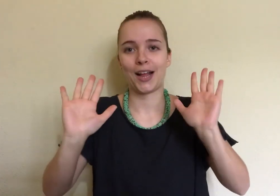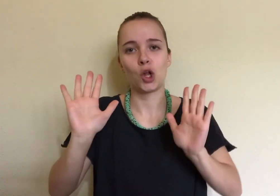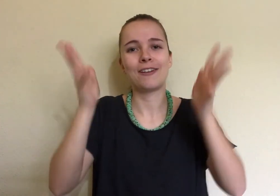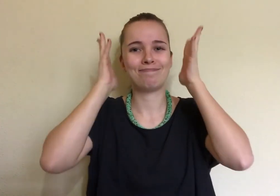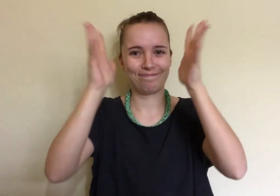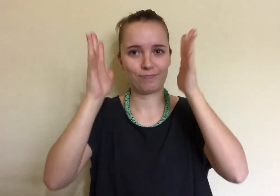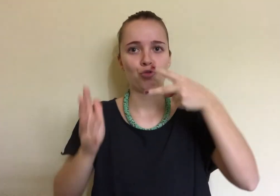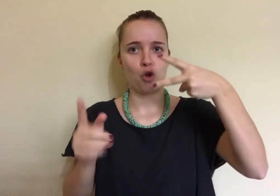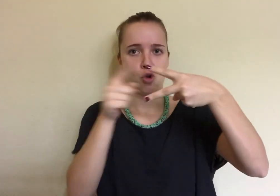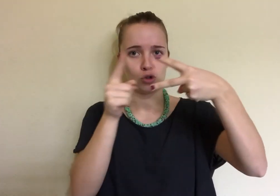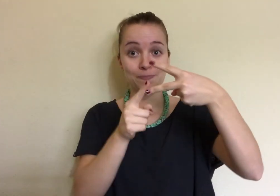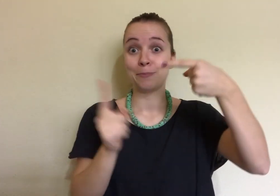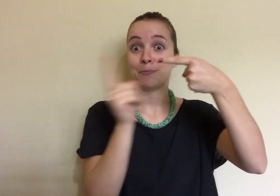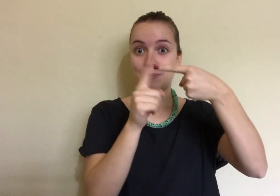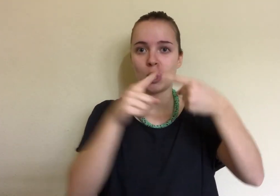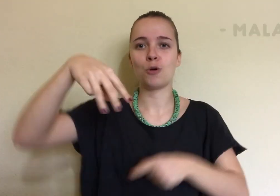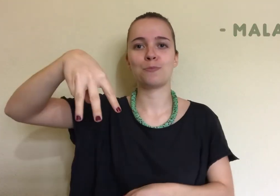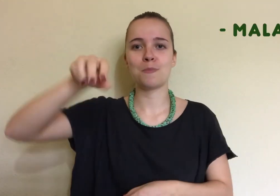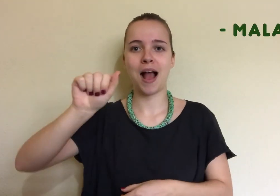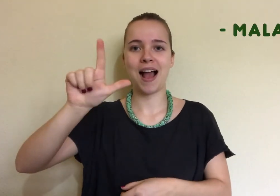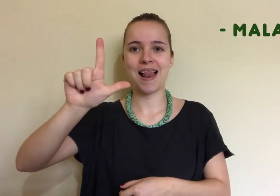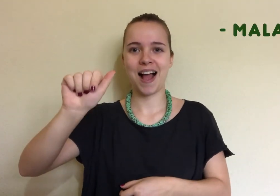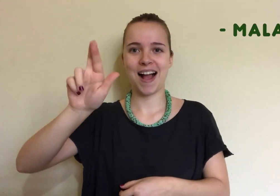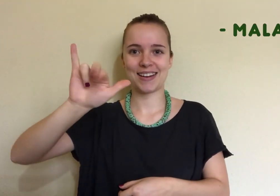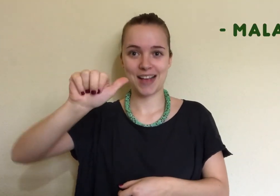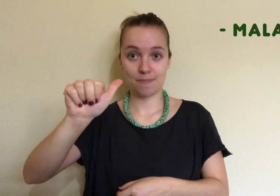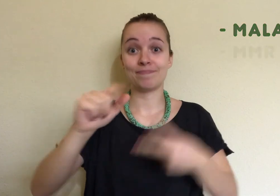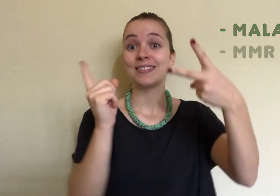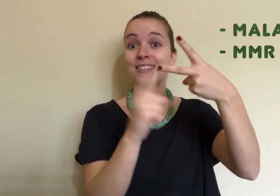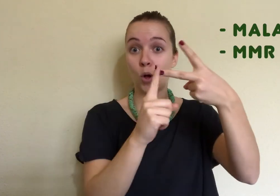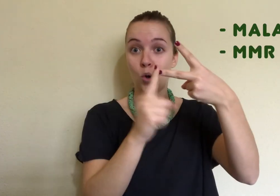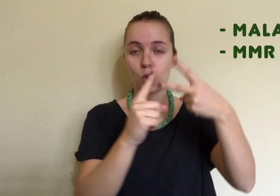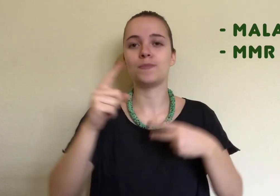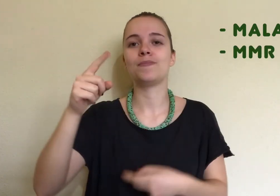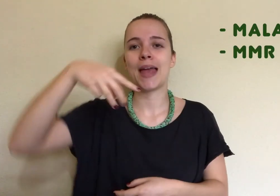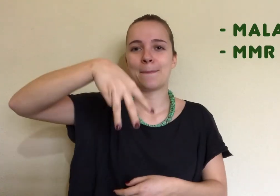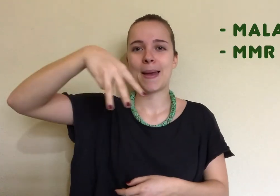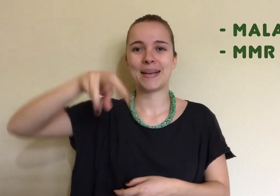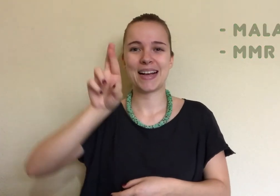pero recomiendan vacunarse de la malaria y del MMR.